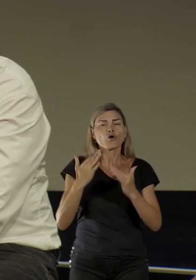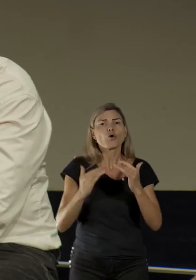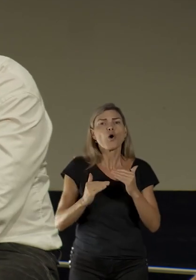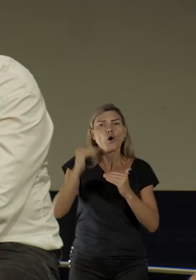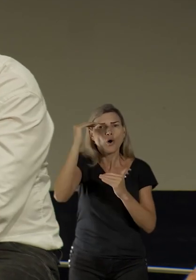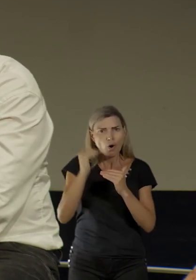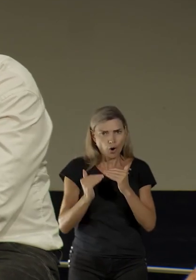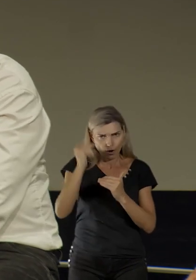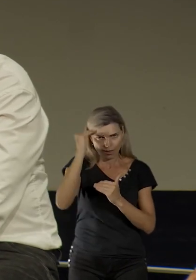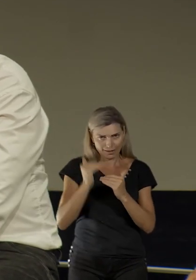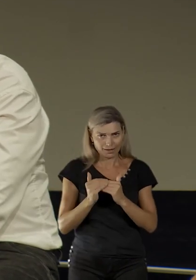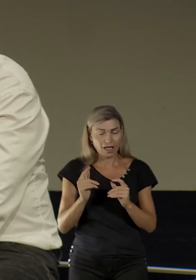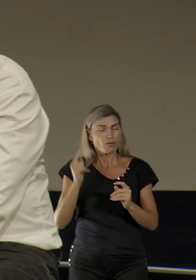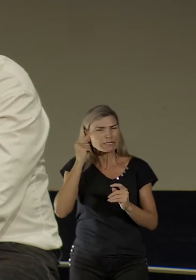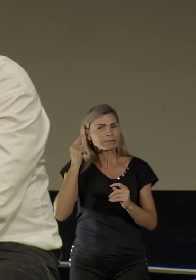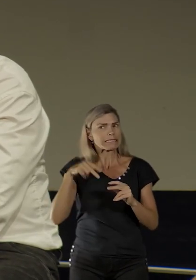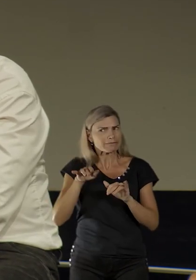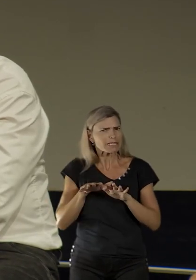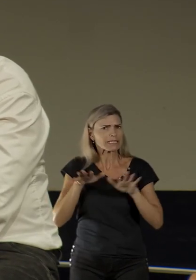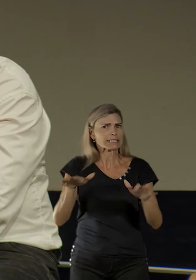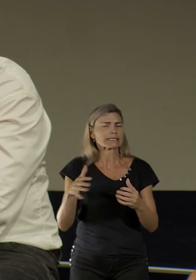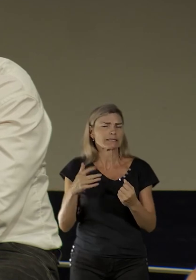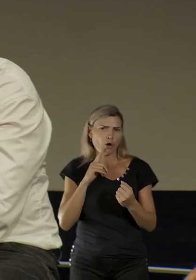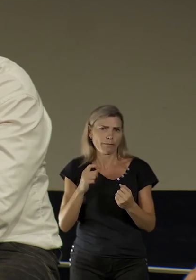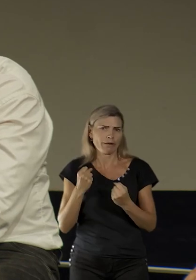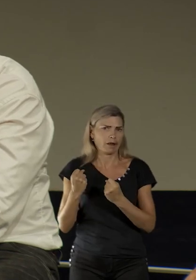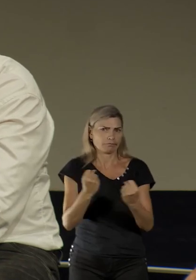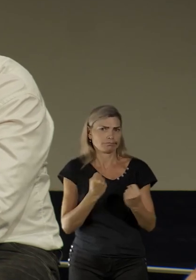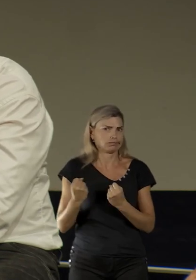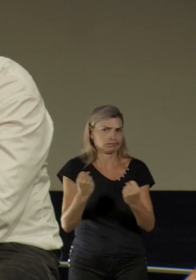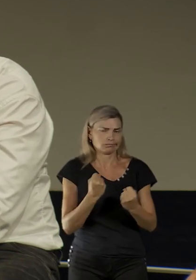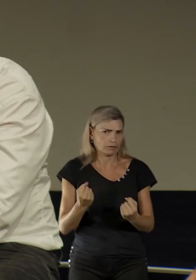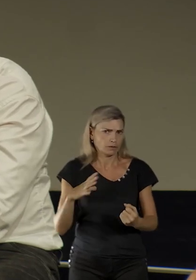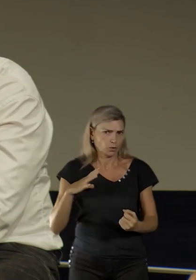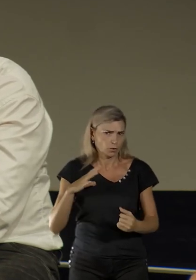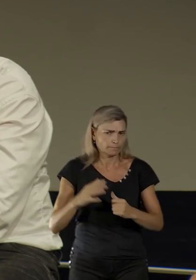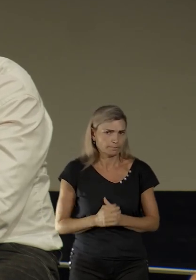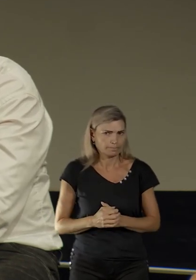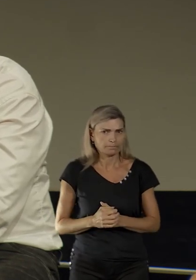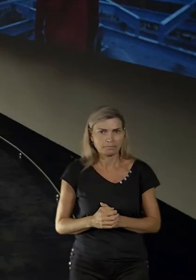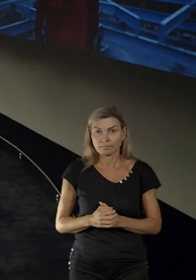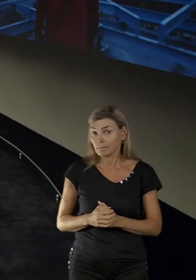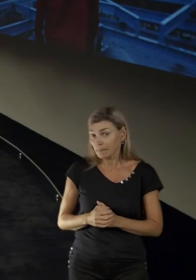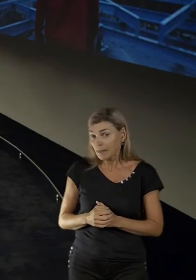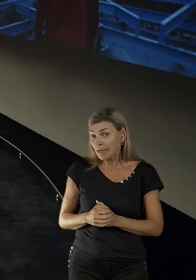na tu individuální automobilovou dopravu, tak je to smrt krtka. Až pojede vlak z Jihlavy, tak nechci vědět, kolik bude stát bydlení v Praze